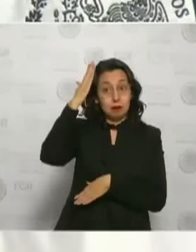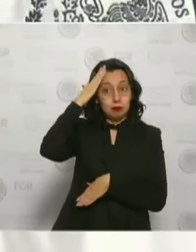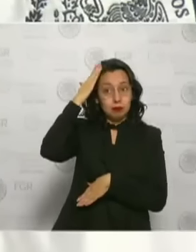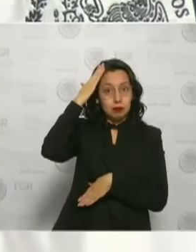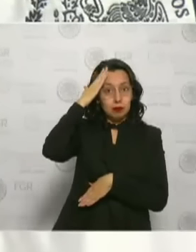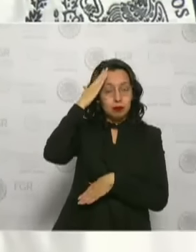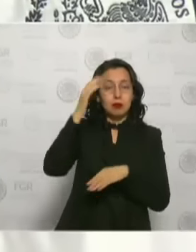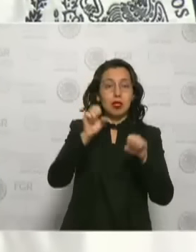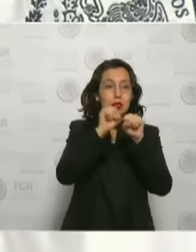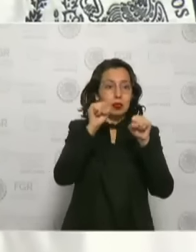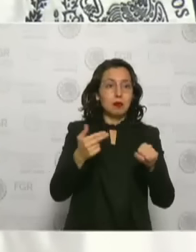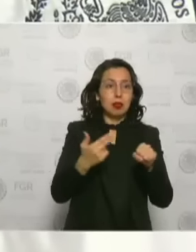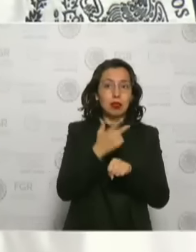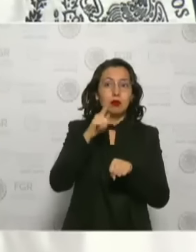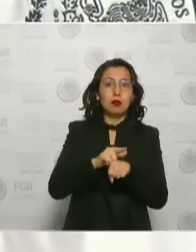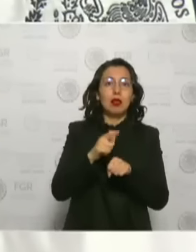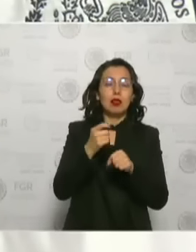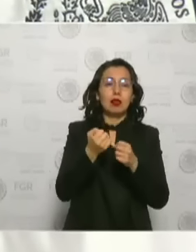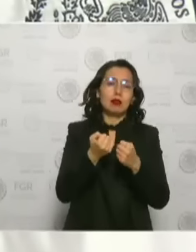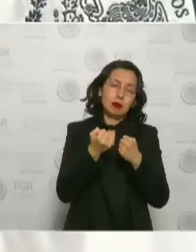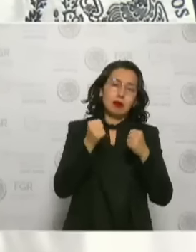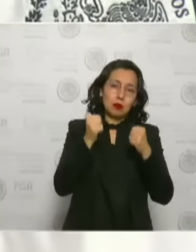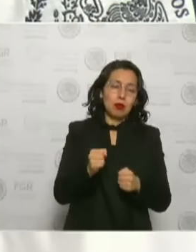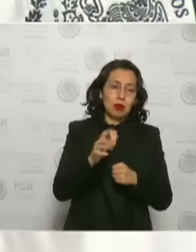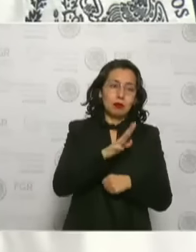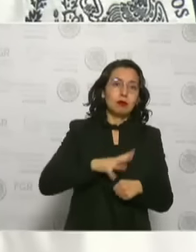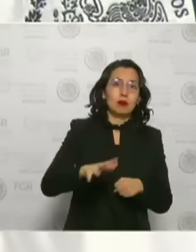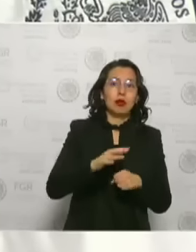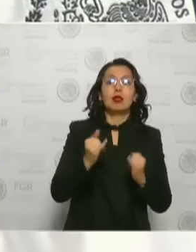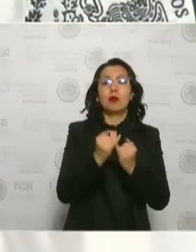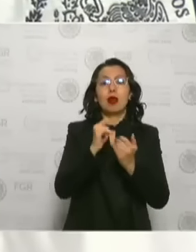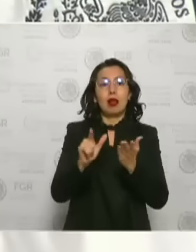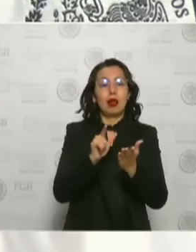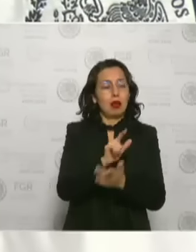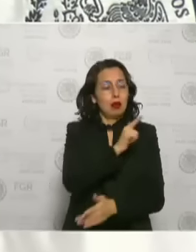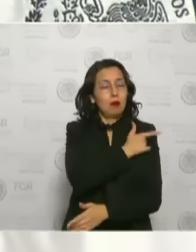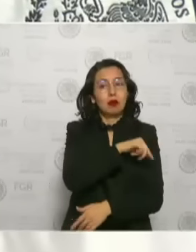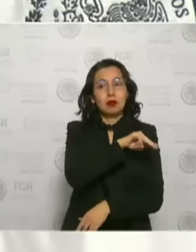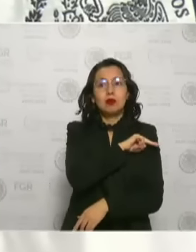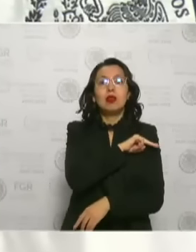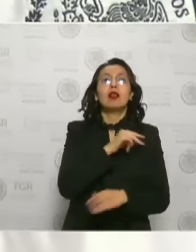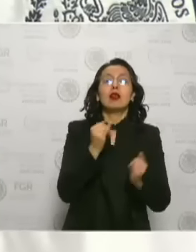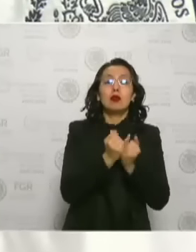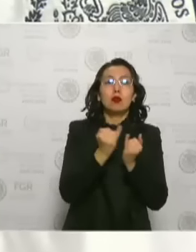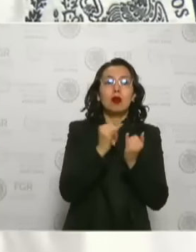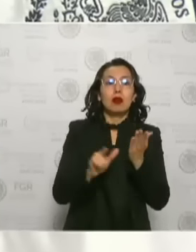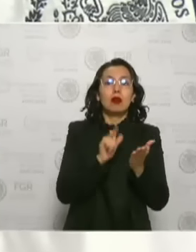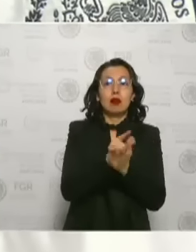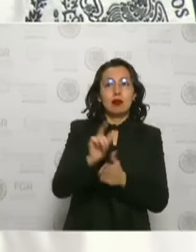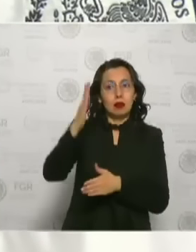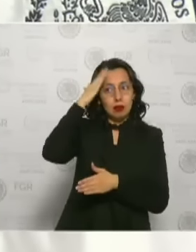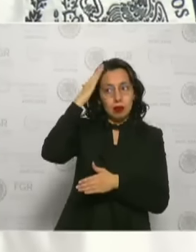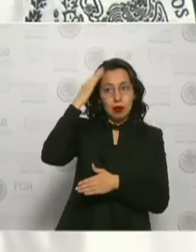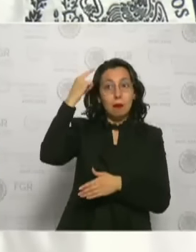Sistema Nacional de Seguridad Pública, la Ley de la Guardia Nacional, la Ley General para prevenir,